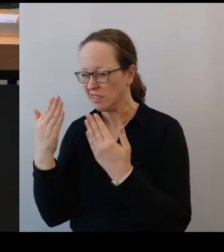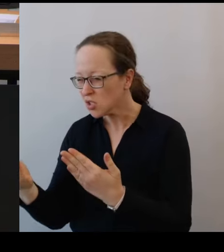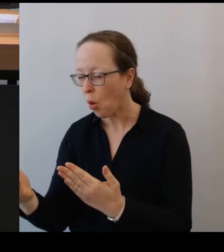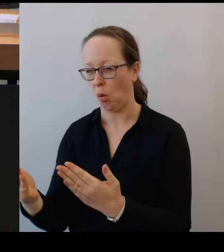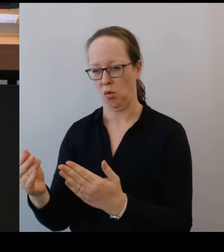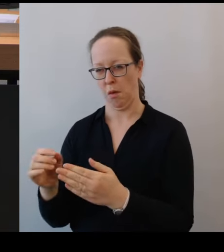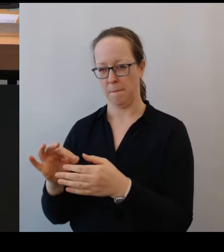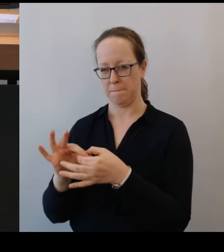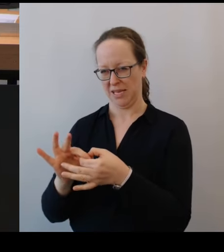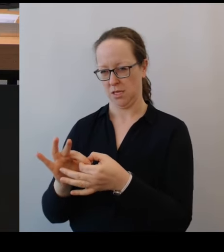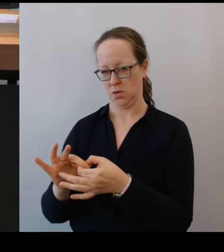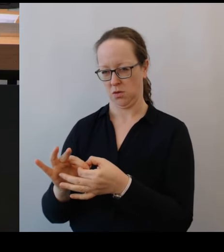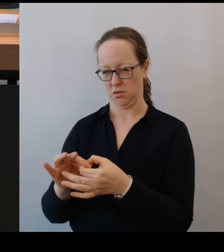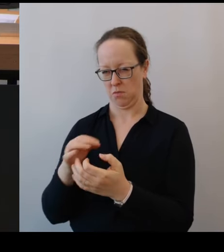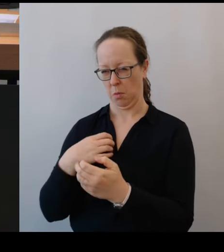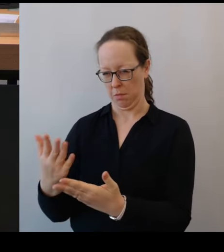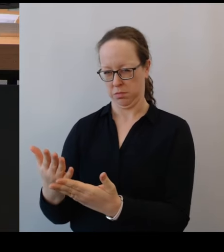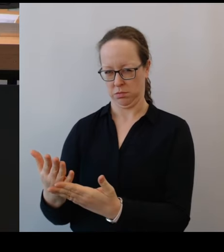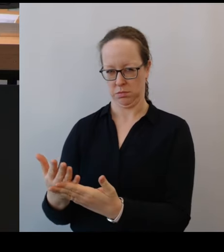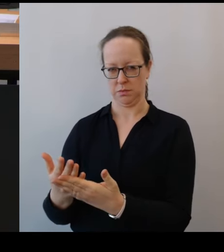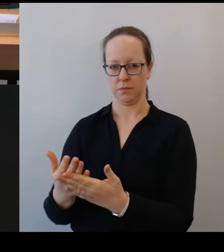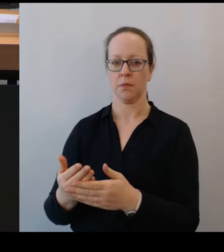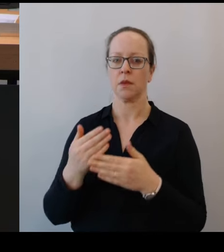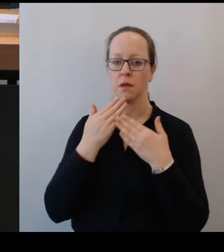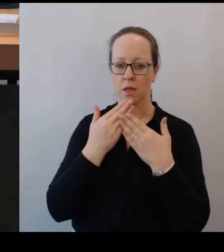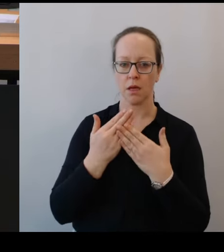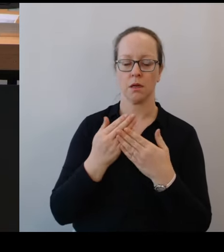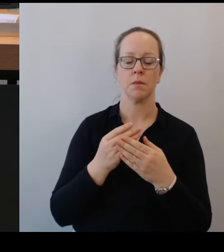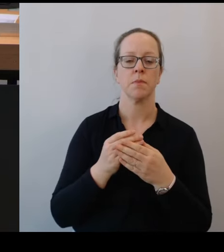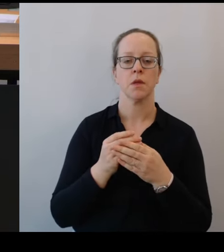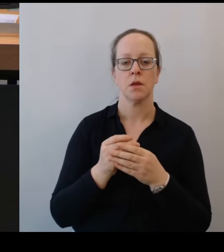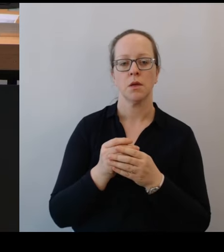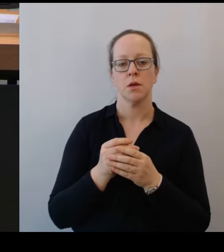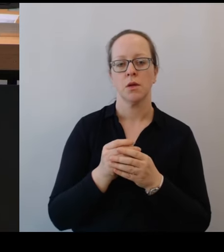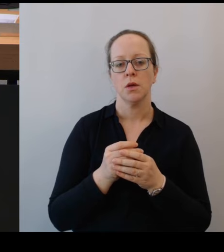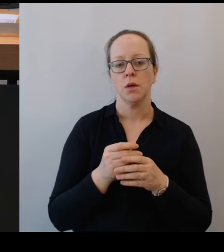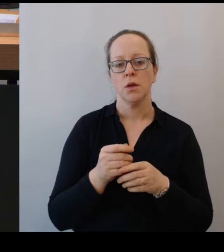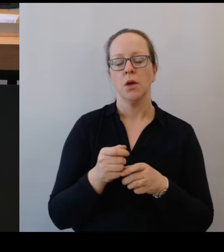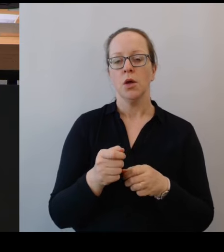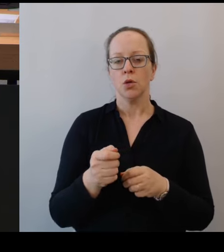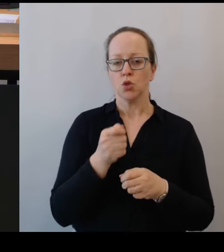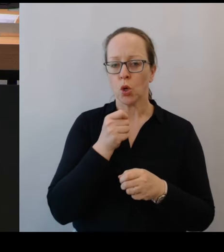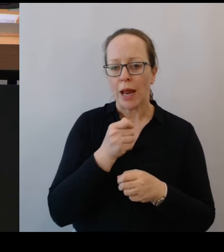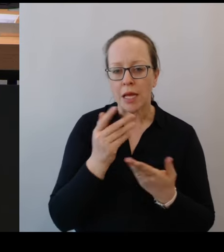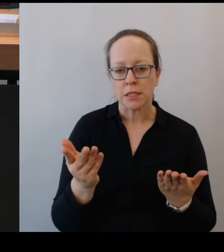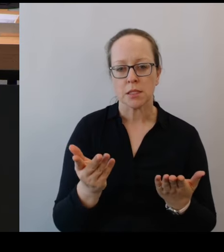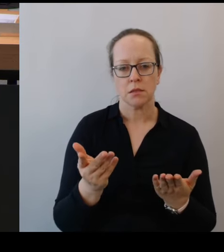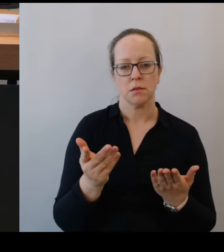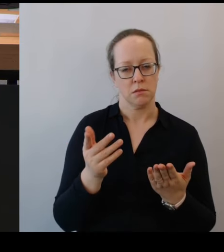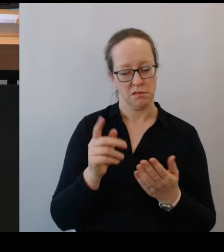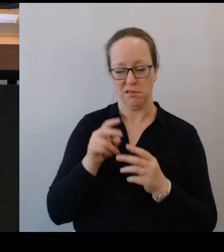persönlichen Risiko die rechten Machenschaften der AfD aufdecken. Freie Medien sind ein hohes Gut.